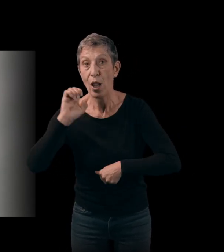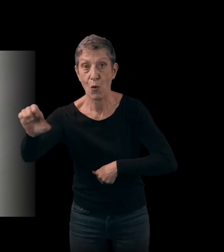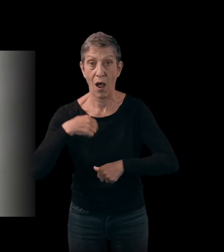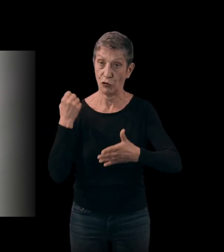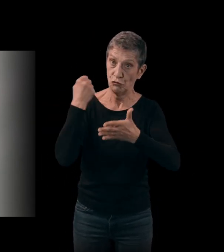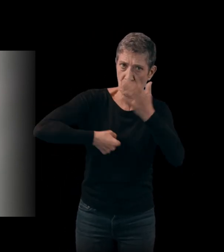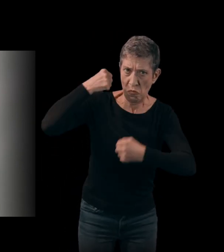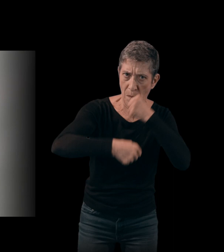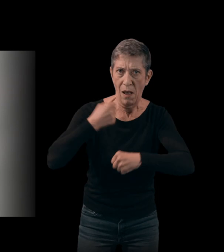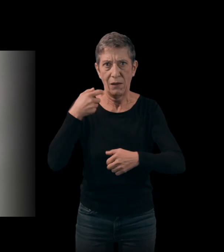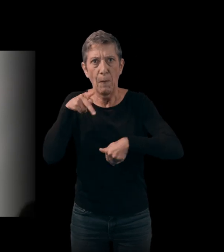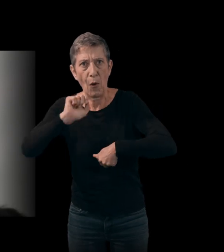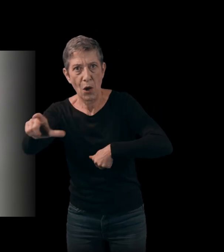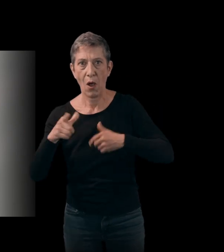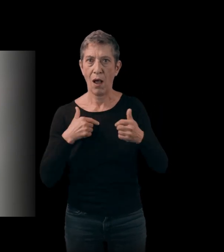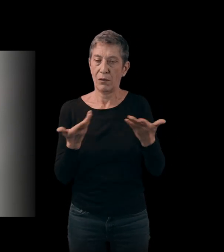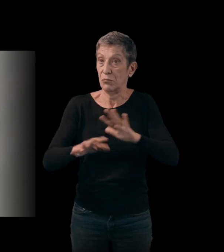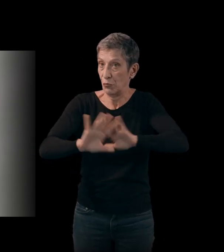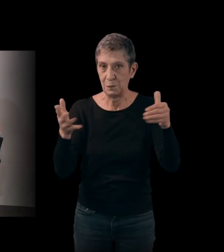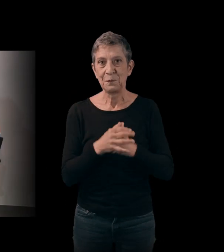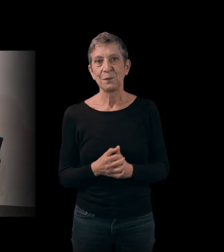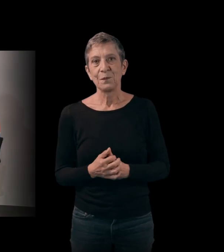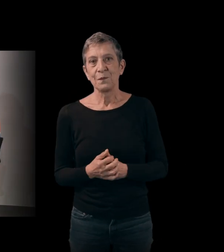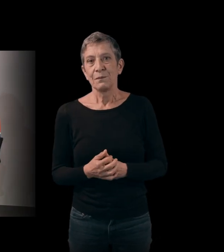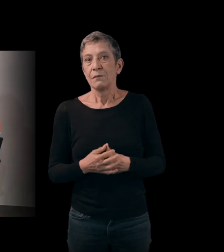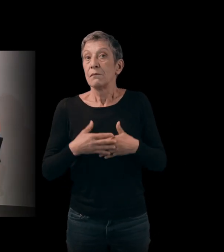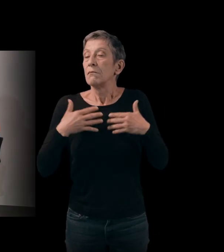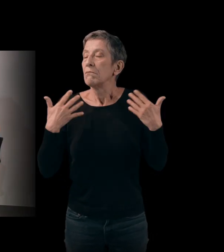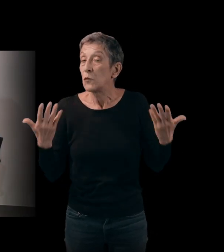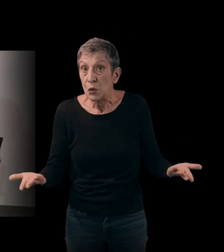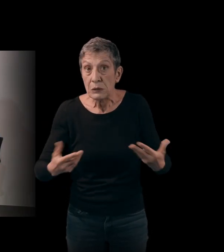Inspirer à Paul Éluard. Y expirer. Et puis un beau jour, partir.